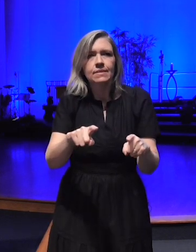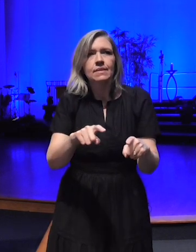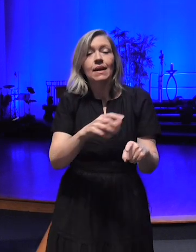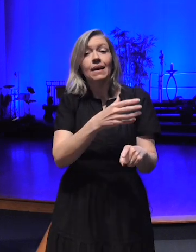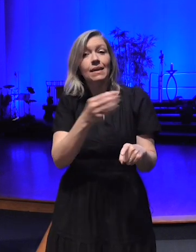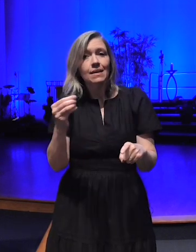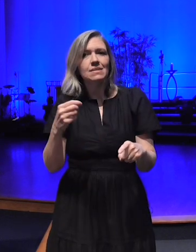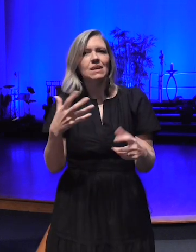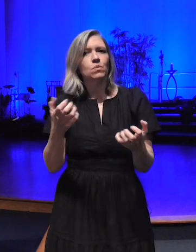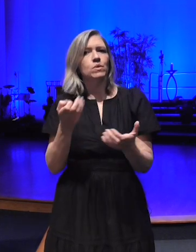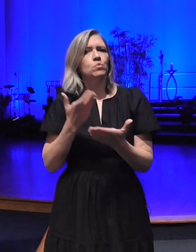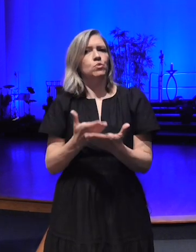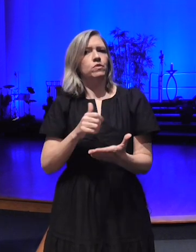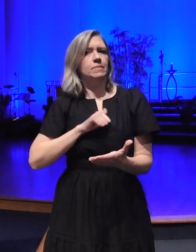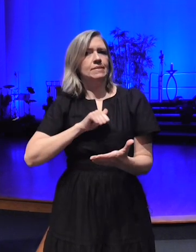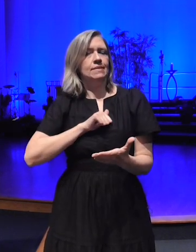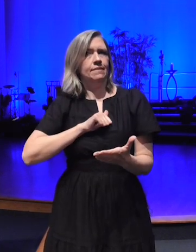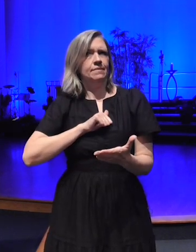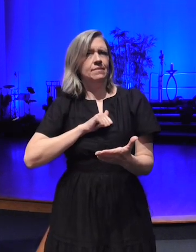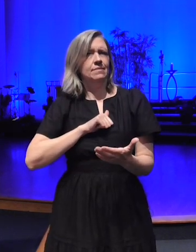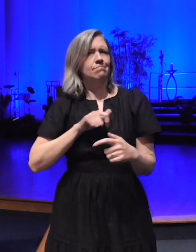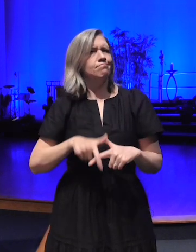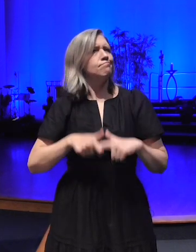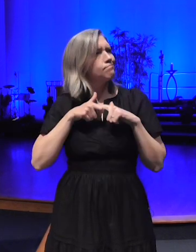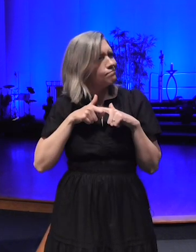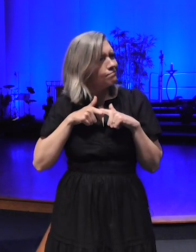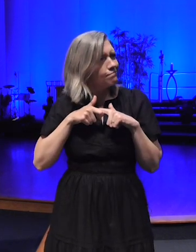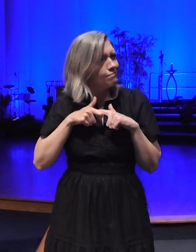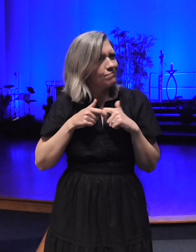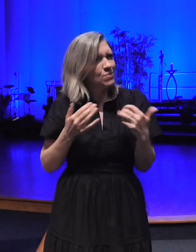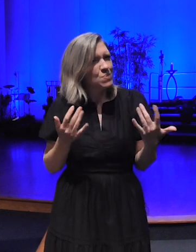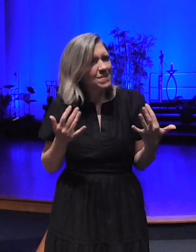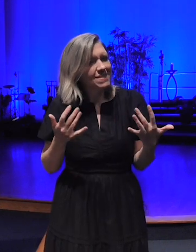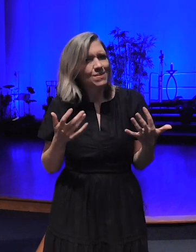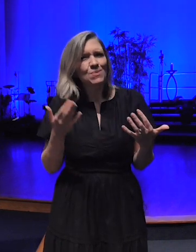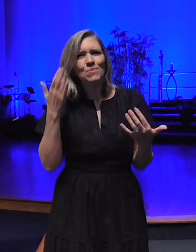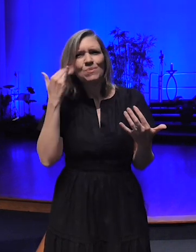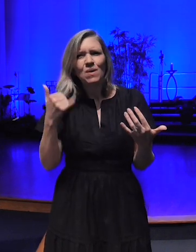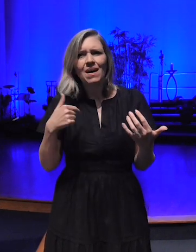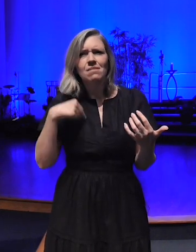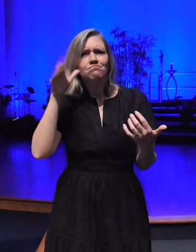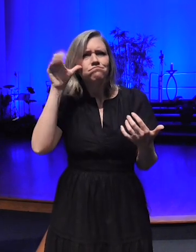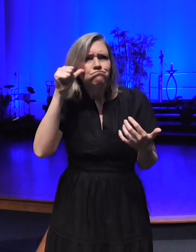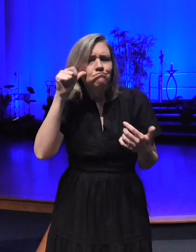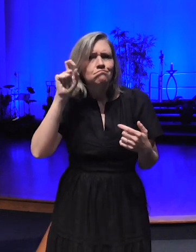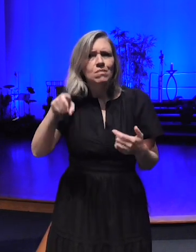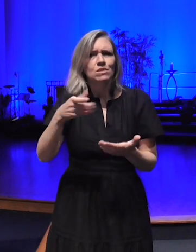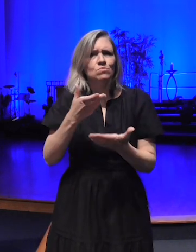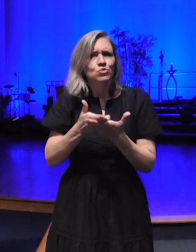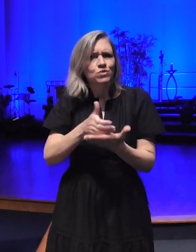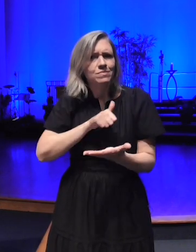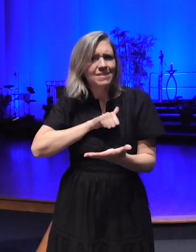dije, espera un minuto, ¿por qué debería estar tan empeñado en probarme a mí mismo? Tiene que haber algo mejor